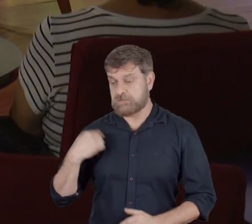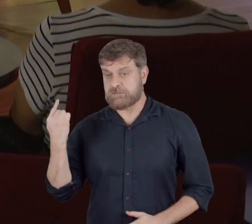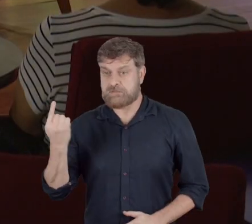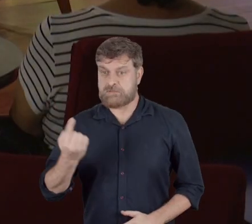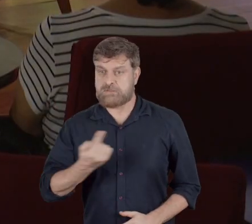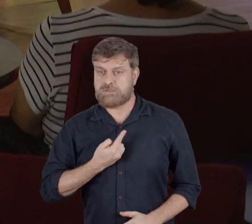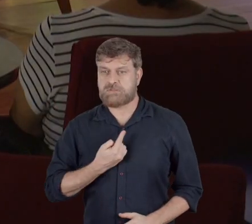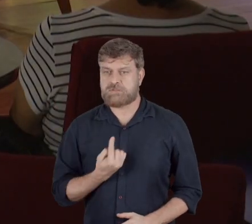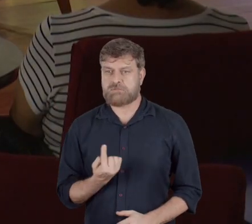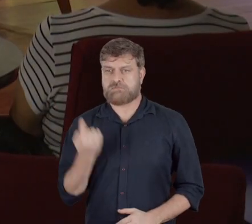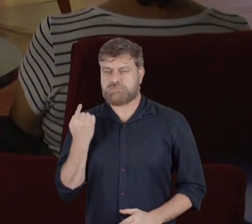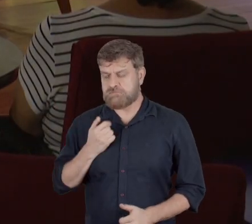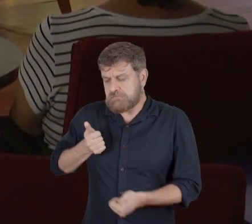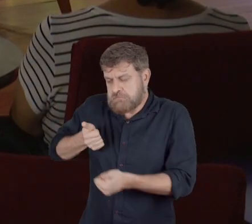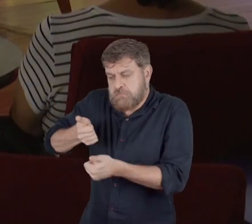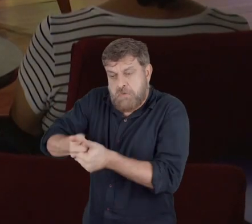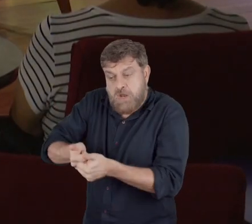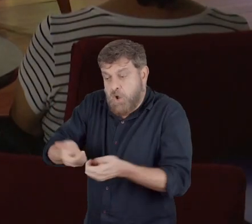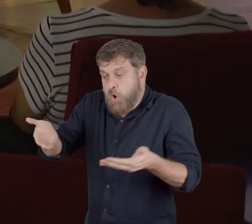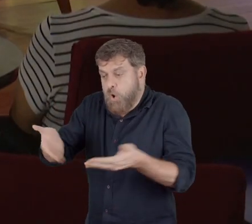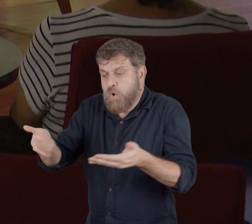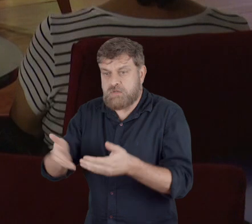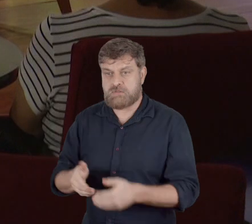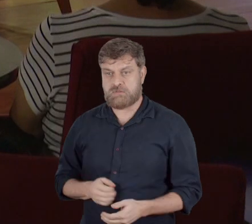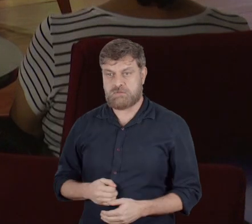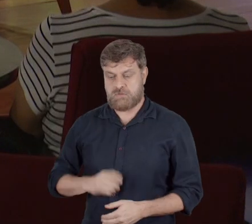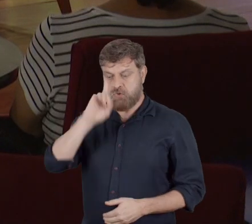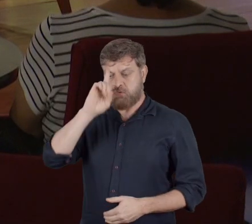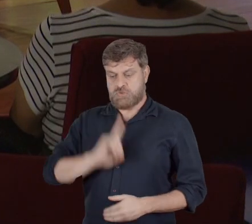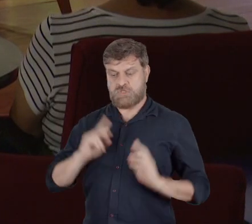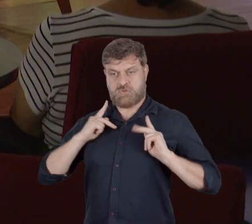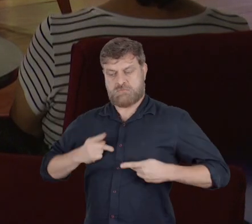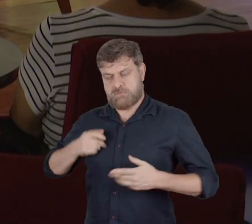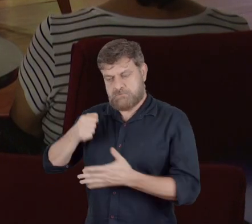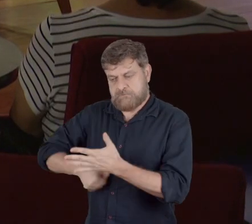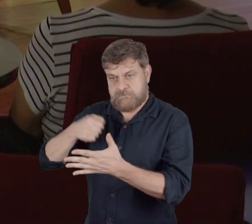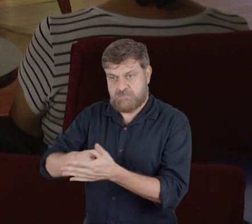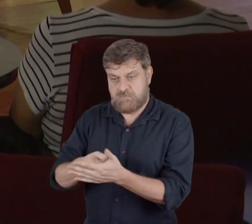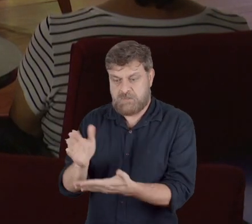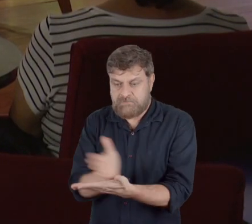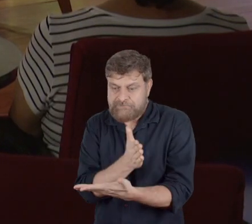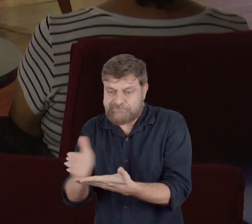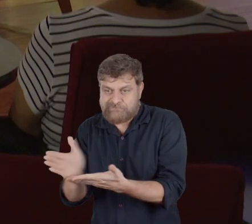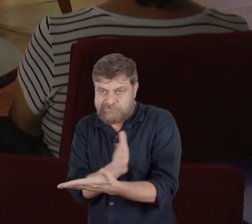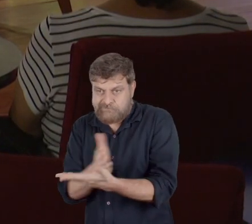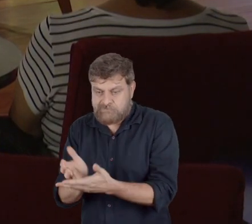e a gente vai ver isso um pouco mais de perto aqui, a defesa dos direitos humanos seja seletiva,